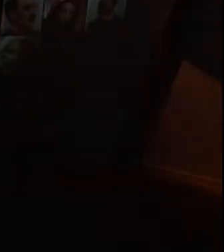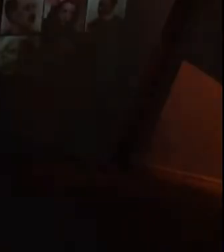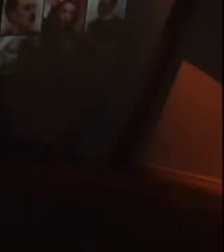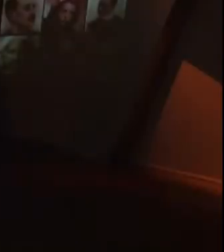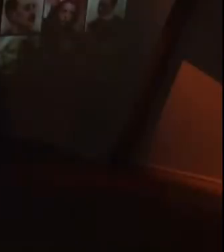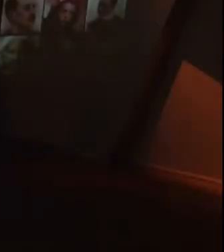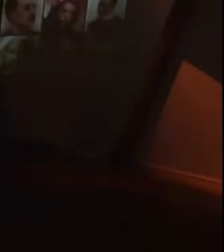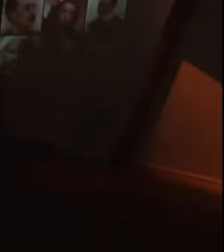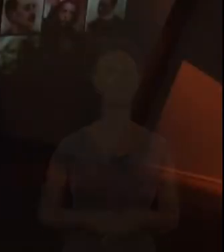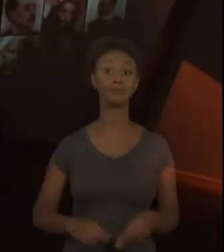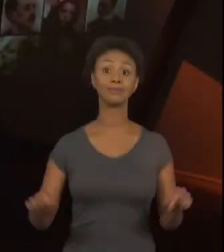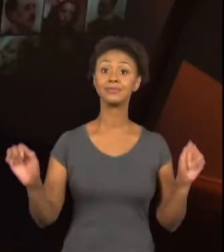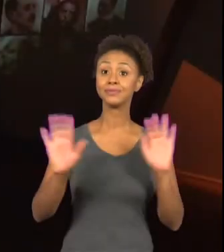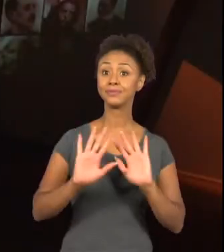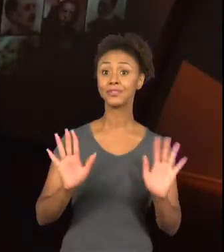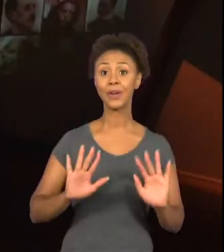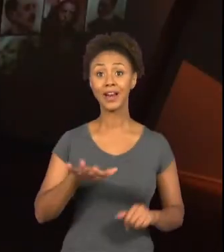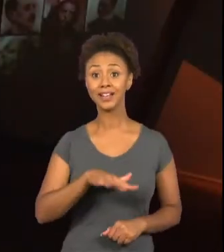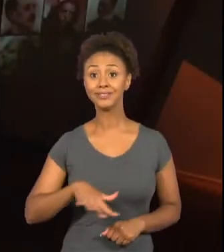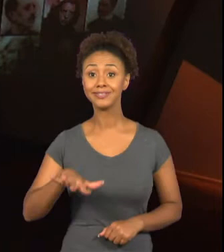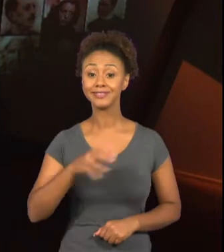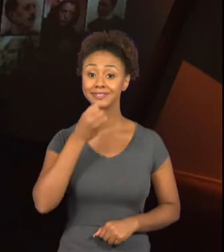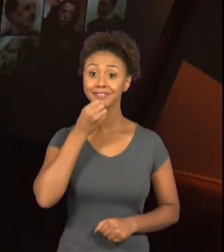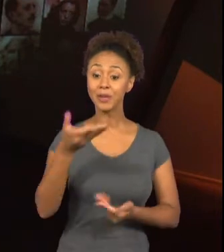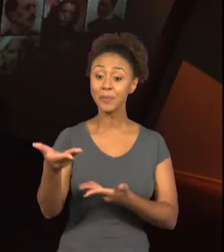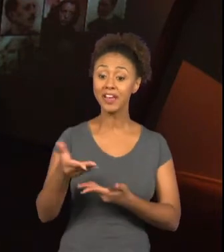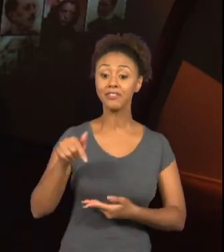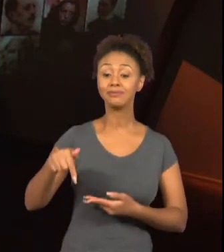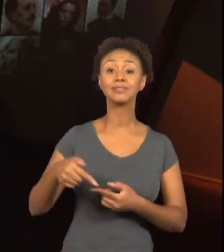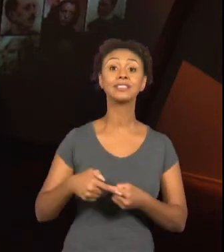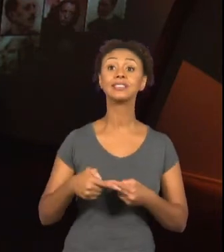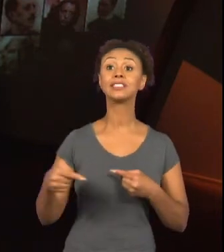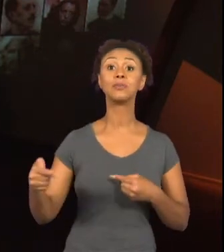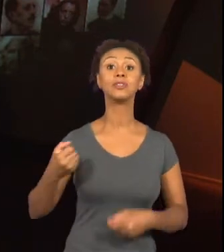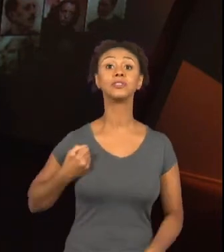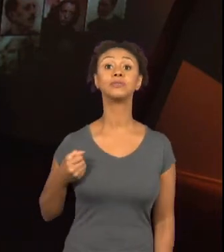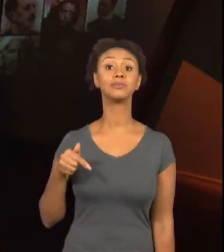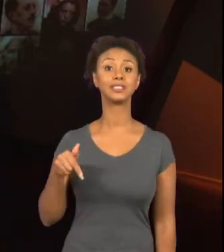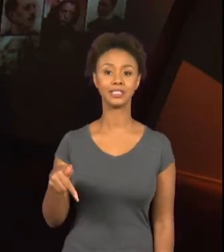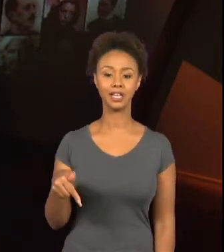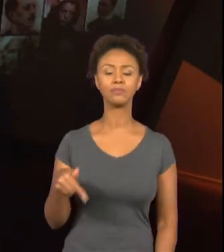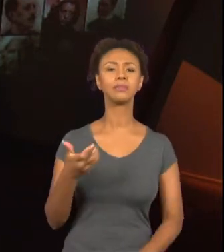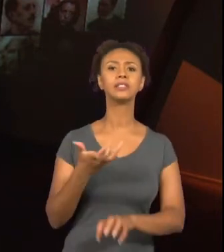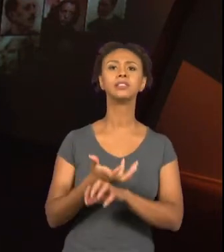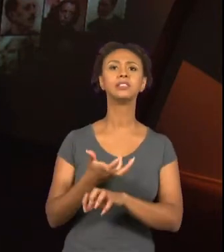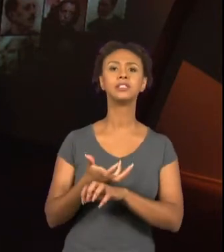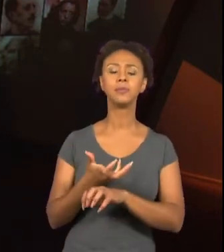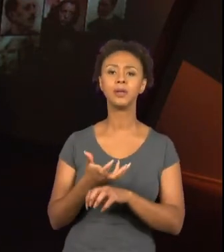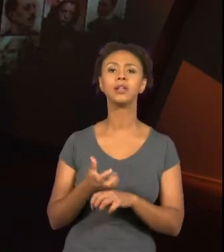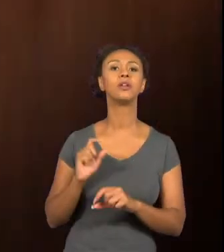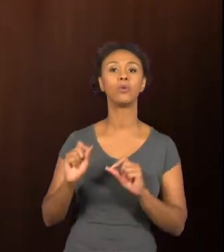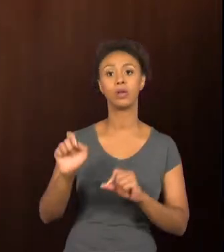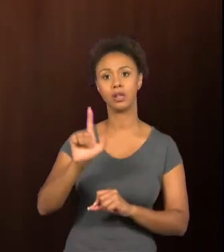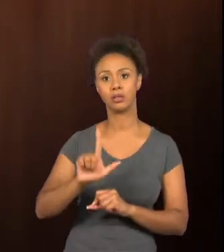[MARISE] OLÁ, PESSOAL! BEM-VINDOS A SEMANA 7 DA NOSSA DISCIPLINA DE "LITERATURA E CULTURA BRASILEIRA".